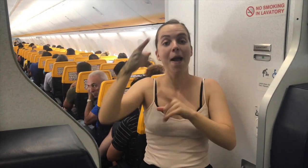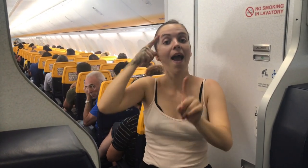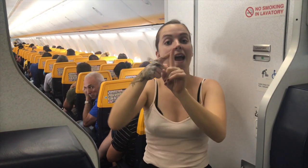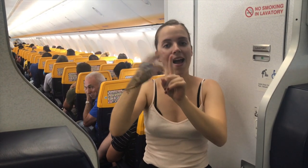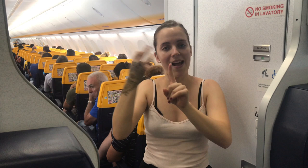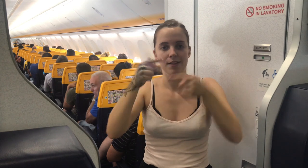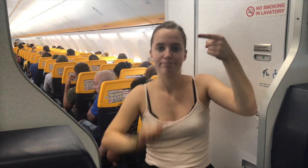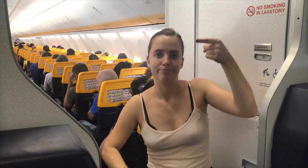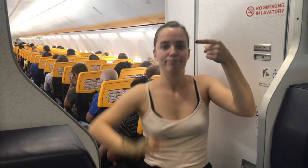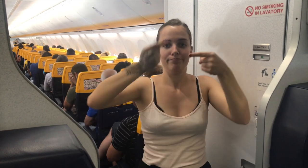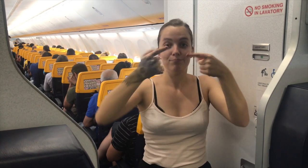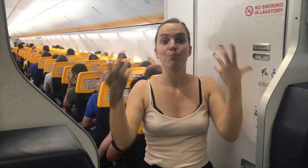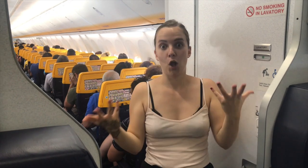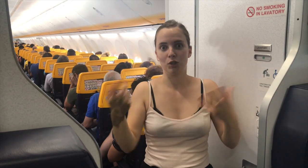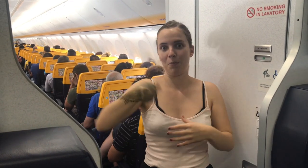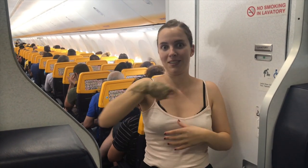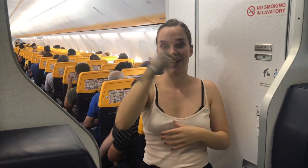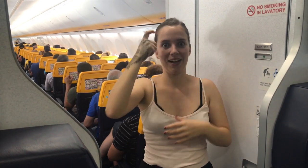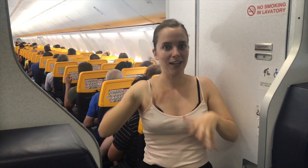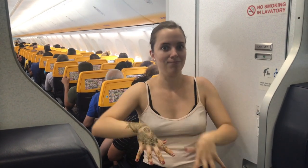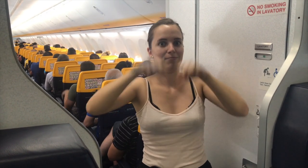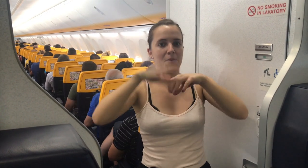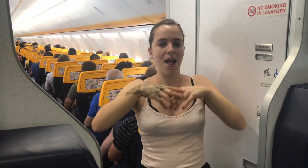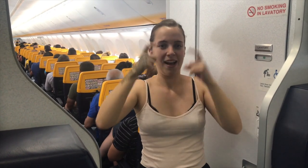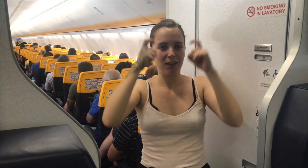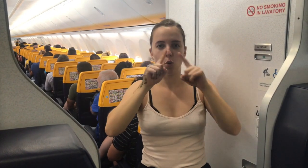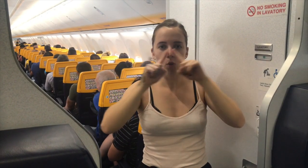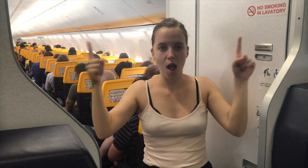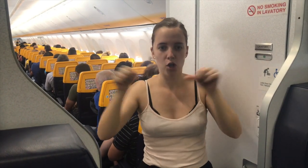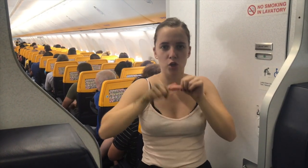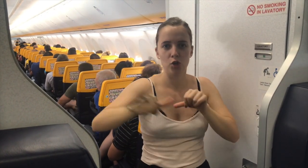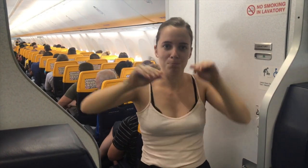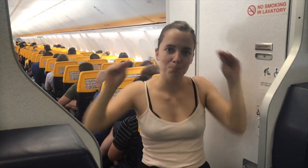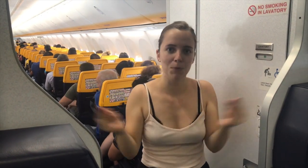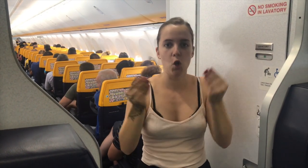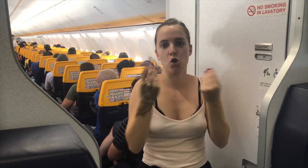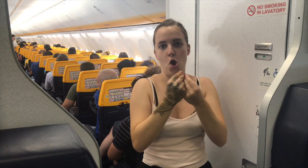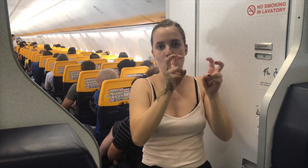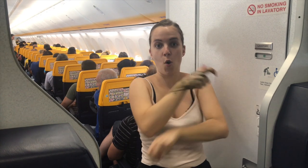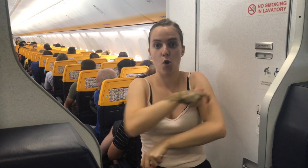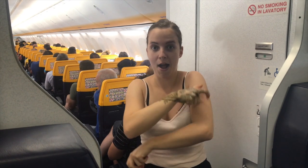con el objeto de recuperar un balance positivo, misión encomendada a Dennis y a su nuevo equipo.